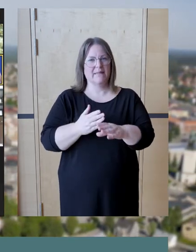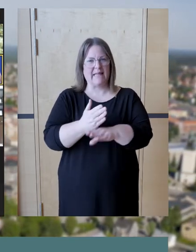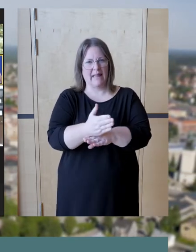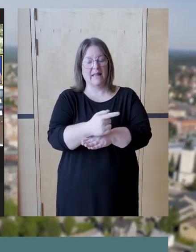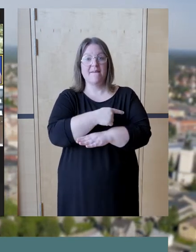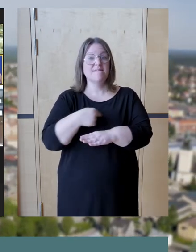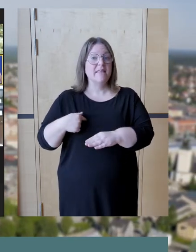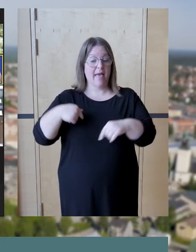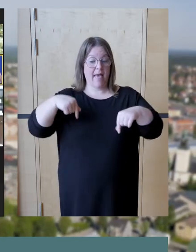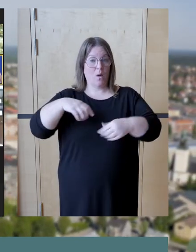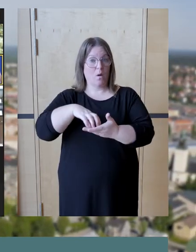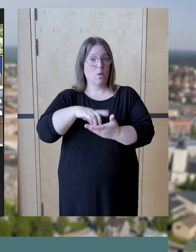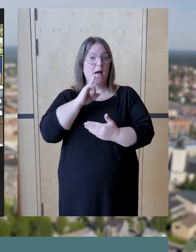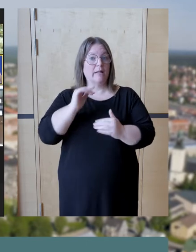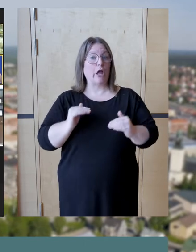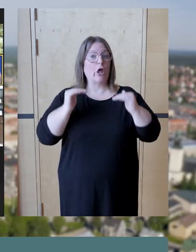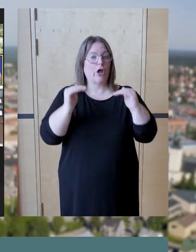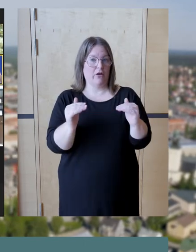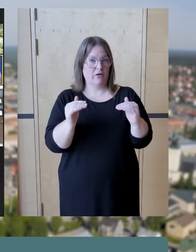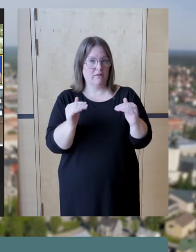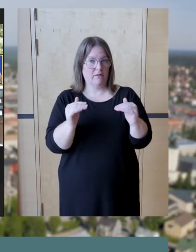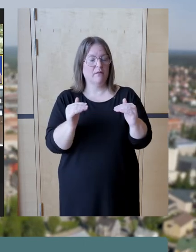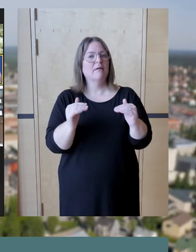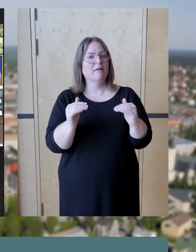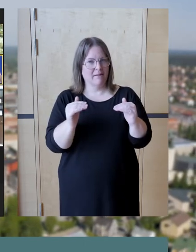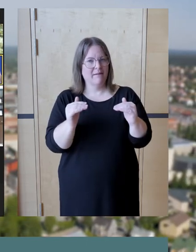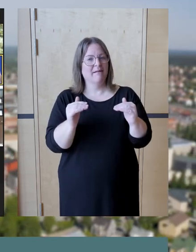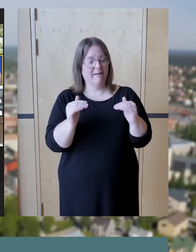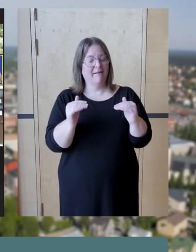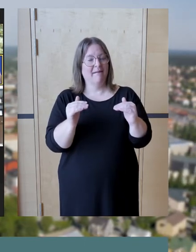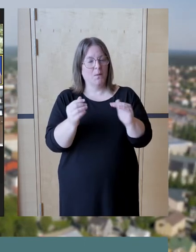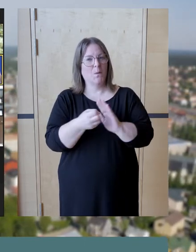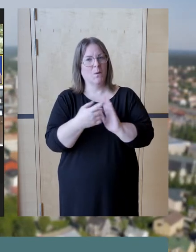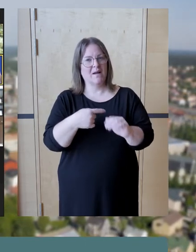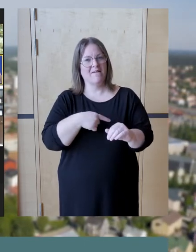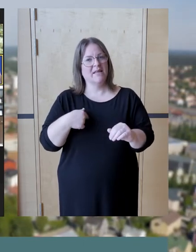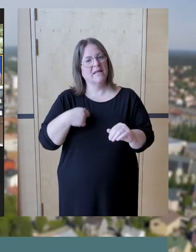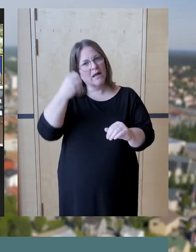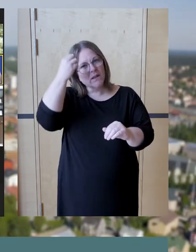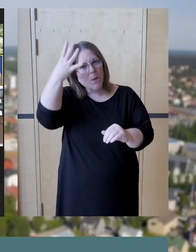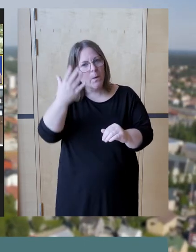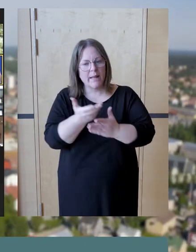Här i kommunen och det beror ju på att helt enkelt Det är duktiga på att Erbjuda bra service Till våra äldre